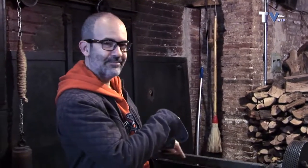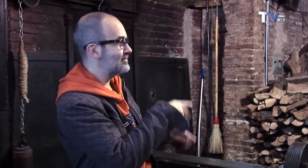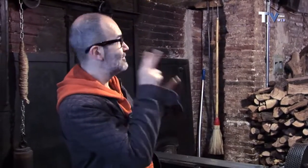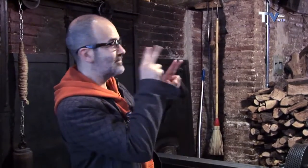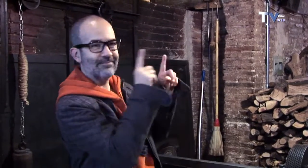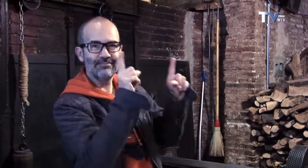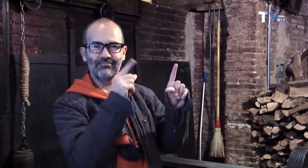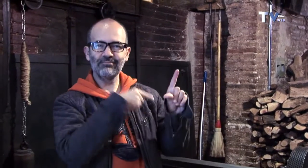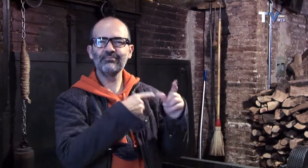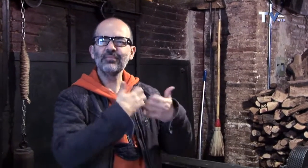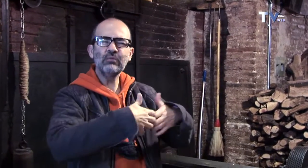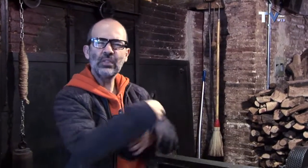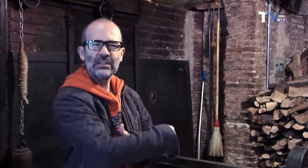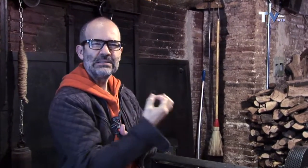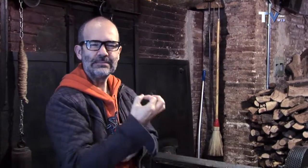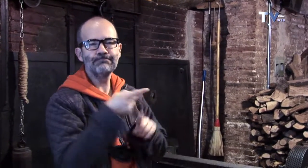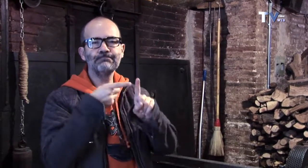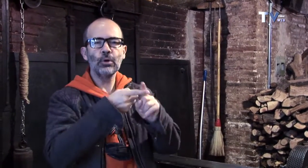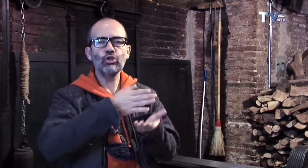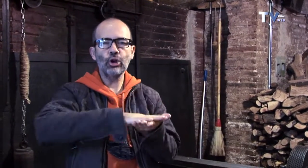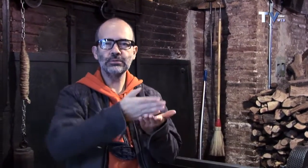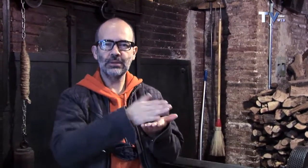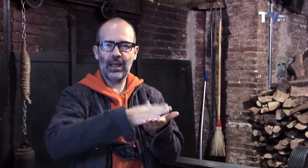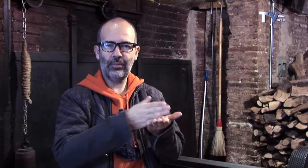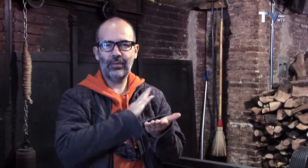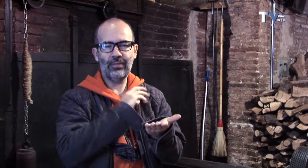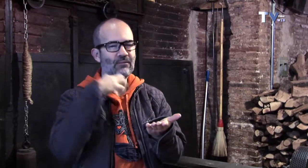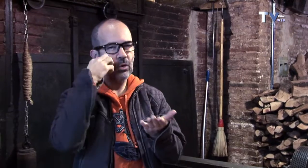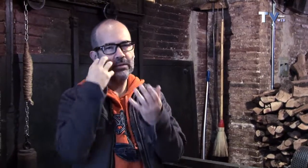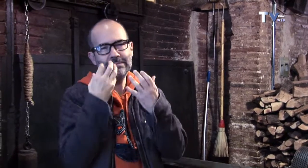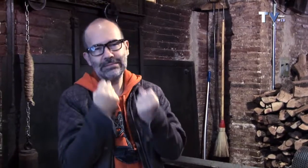Esto que véis sirve para tostar frutos secos,